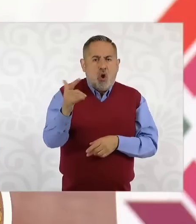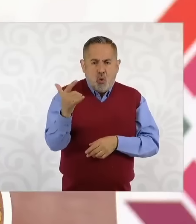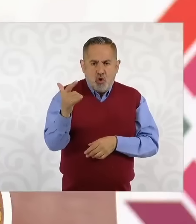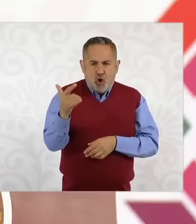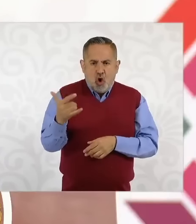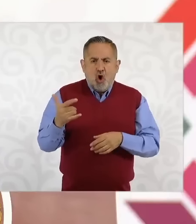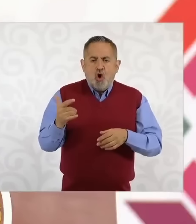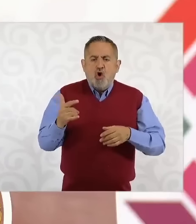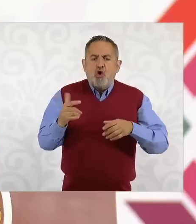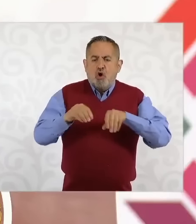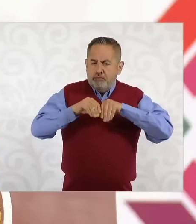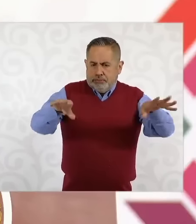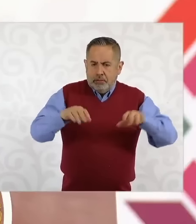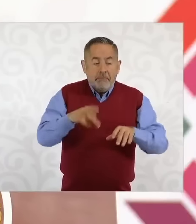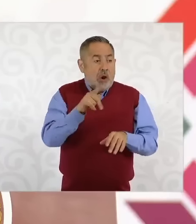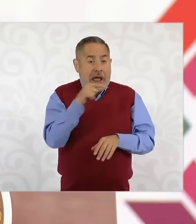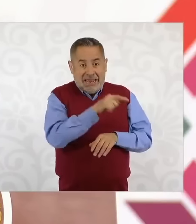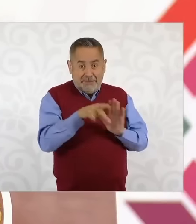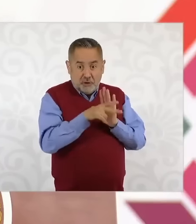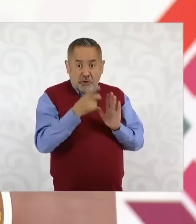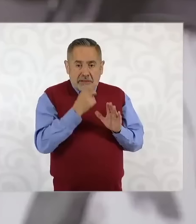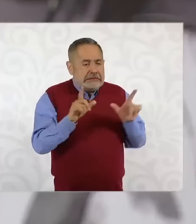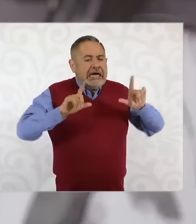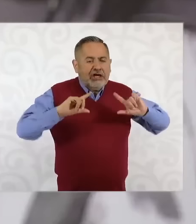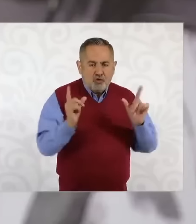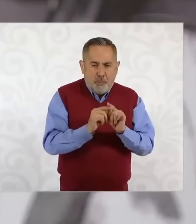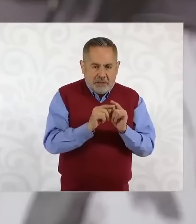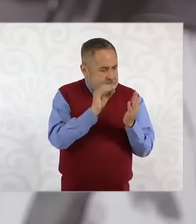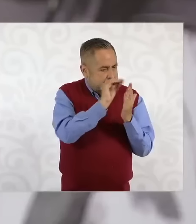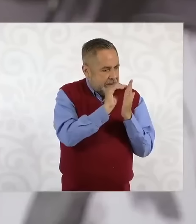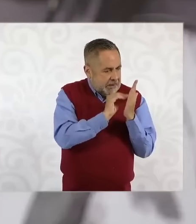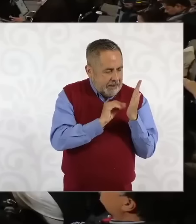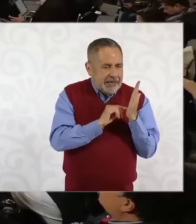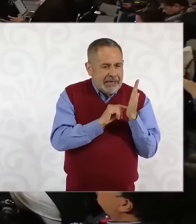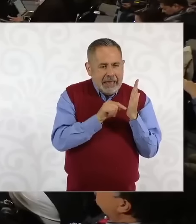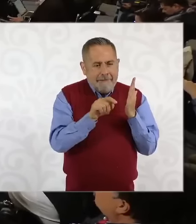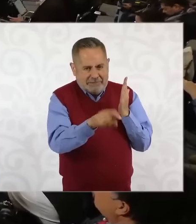pero según esto viene un adelanto donde A ver, pon, no sé si tienes ahí lo que salió en Reforma,